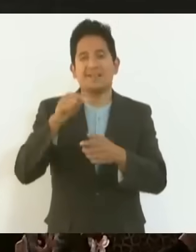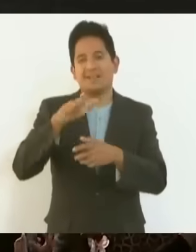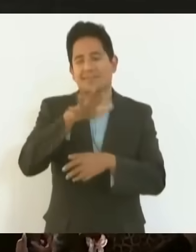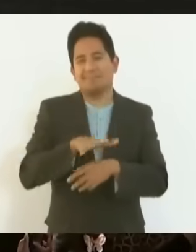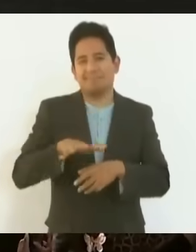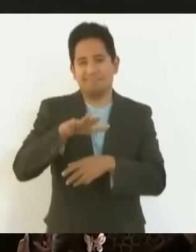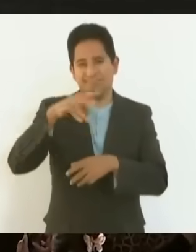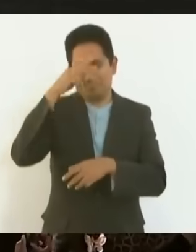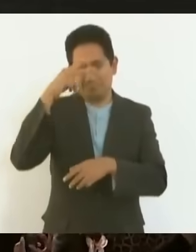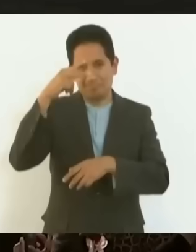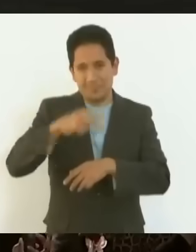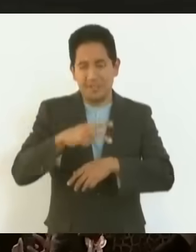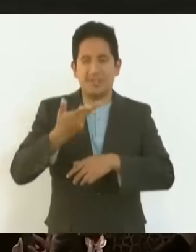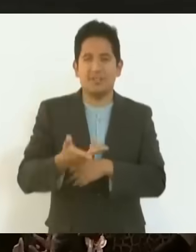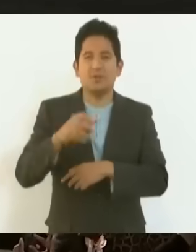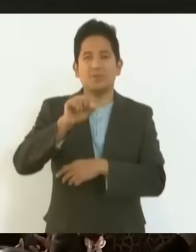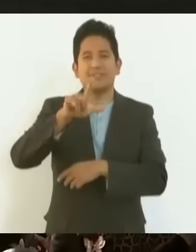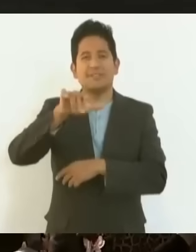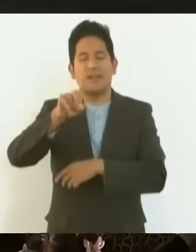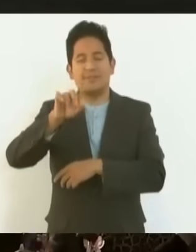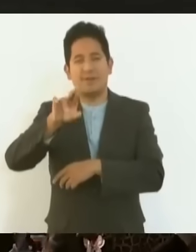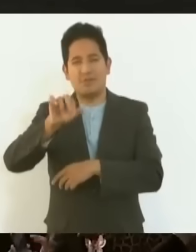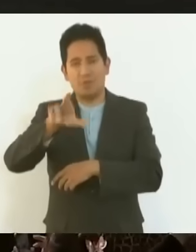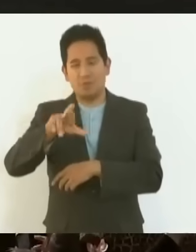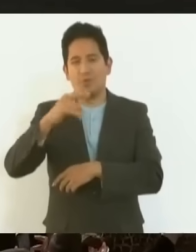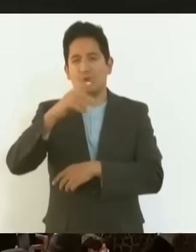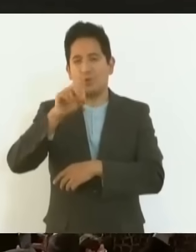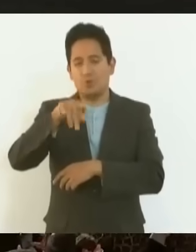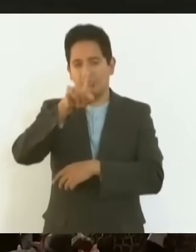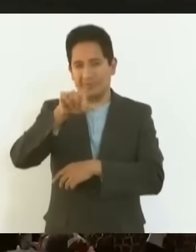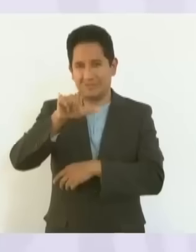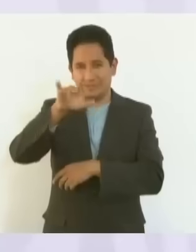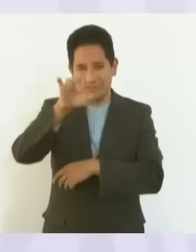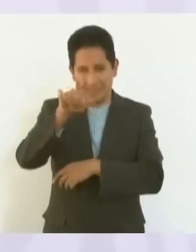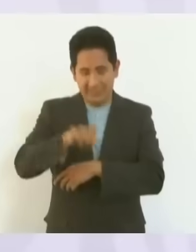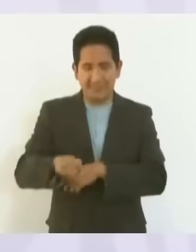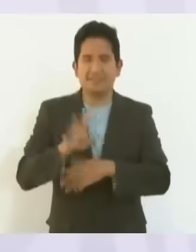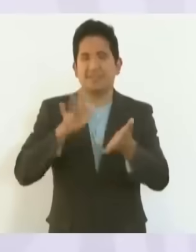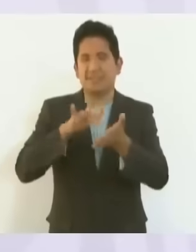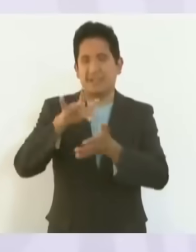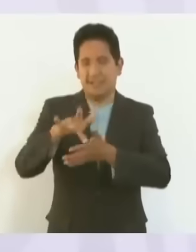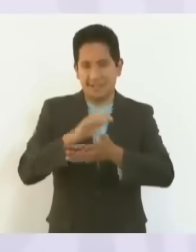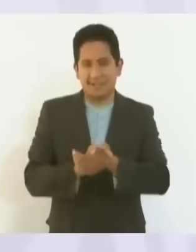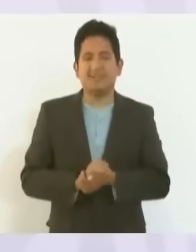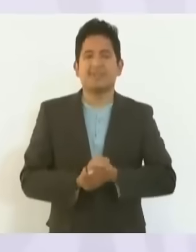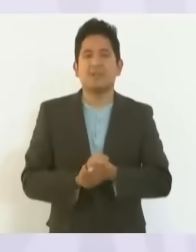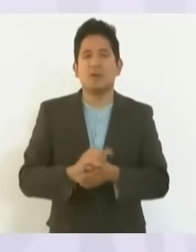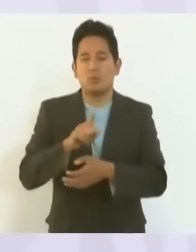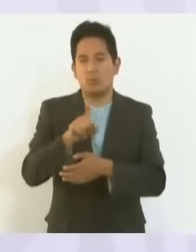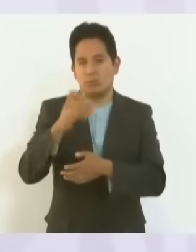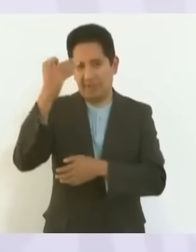a Monseñor Salvador González. Muchas gracias. por recibirnos en este significativo lugar para el